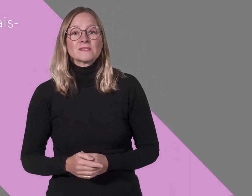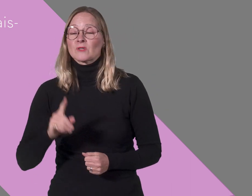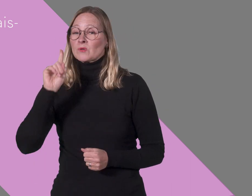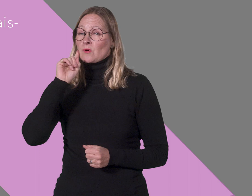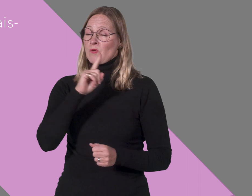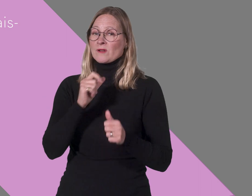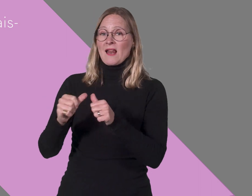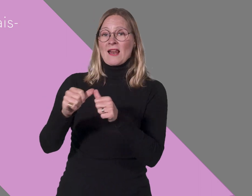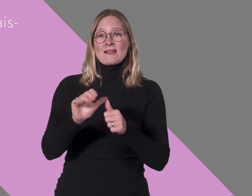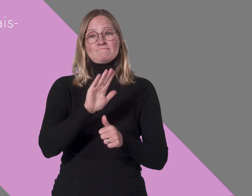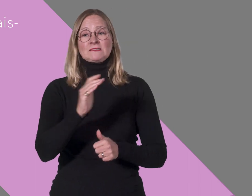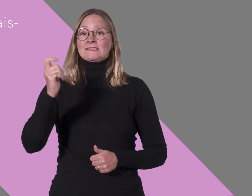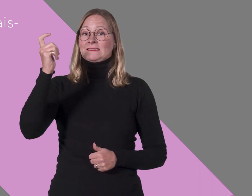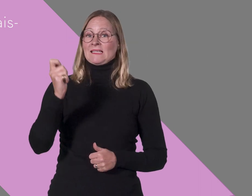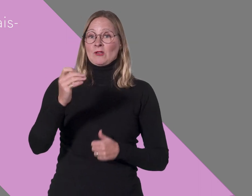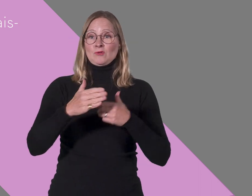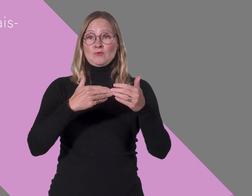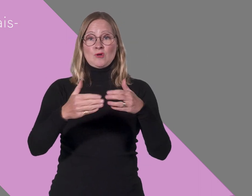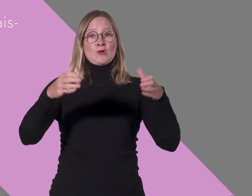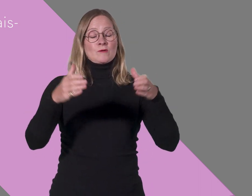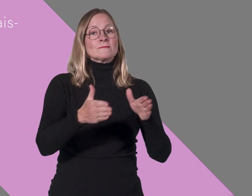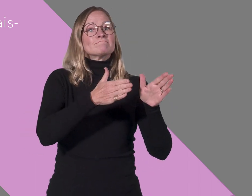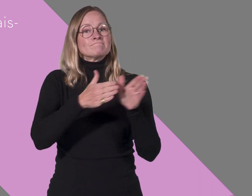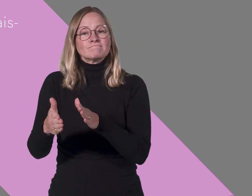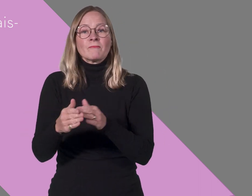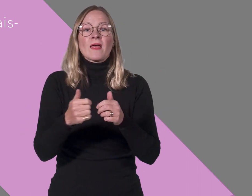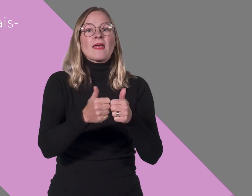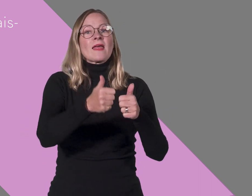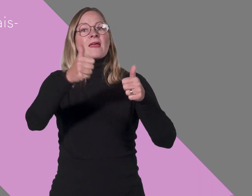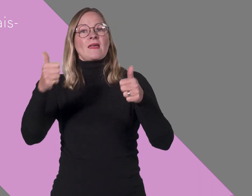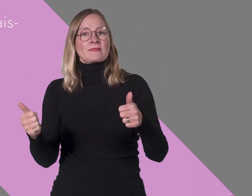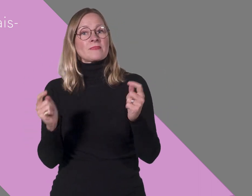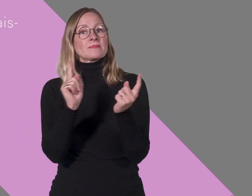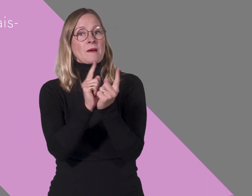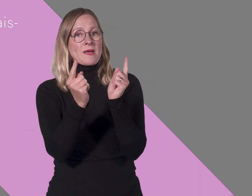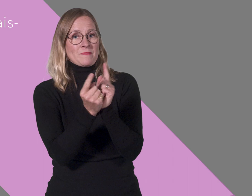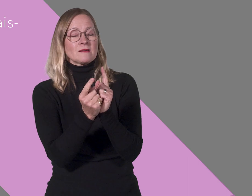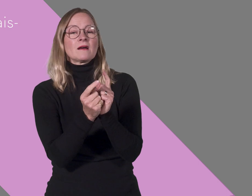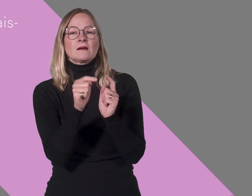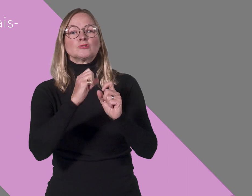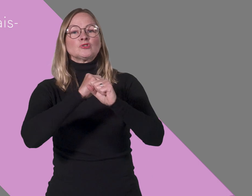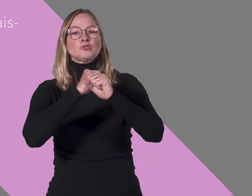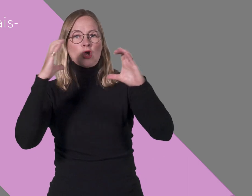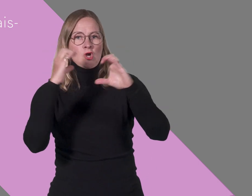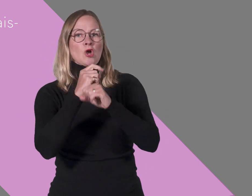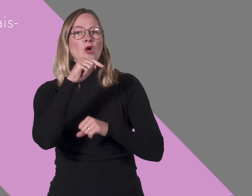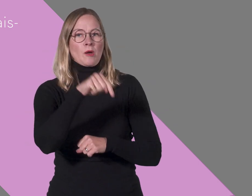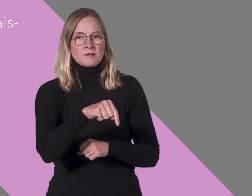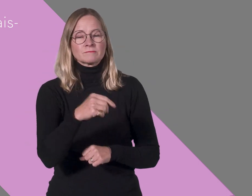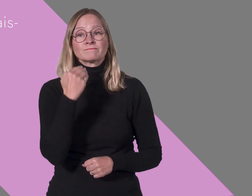Kuurojen Liiton seniorityöryhmä järjestää etätapaamisen Zoomissa -